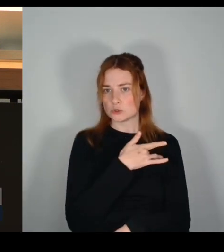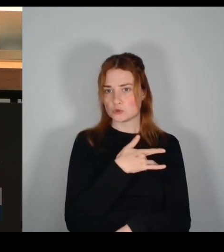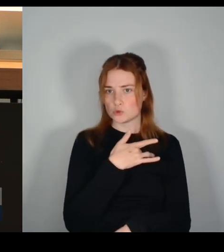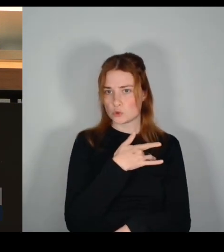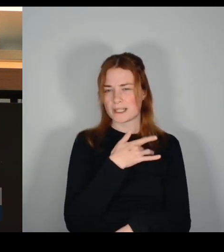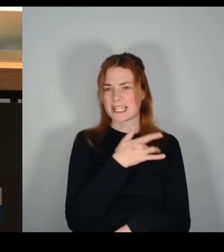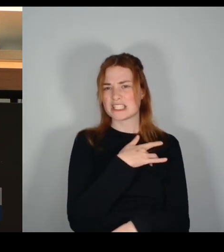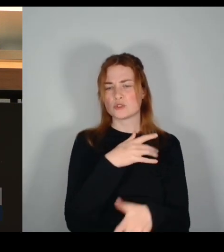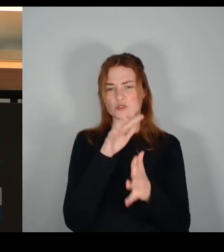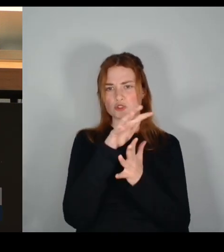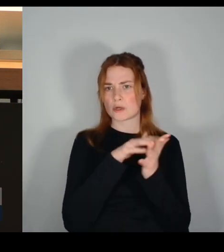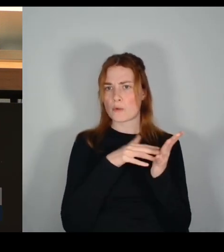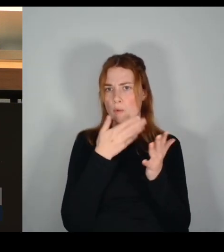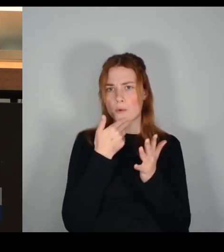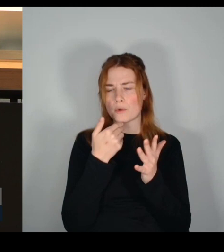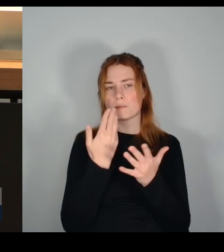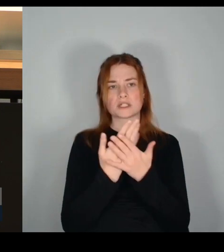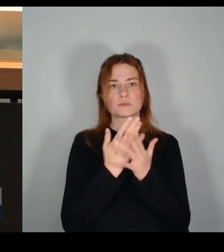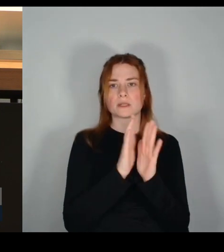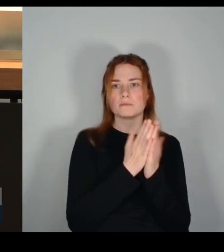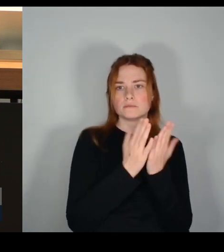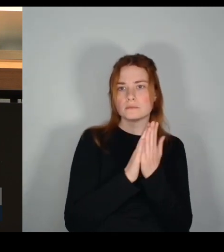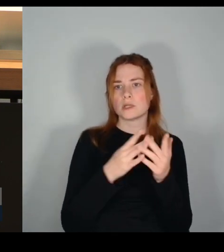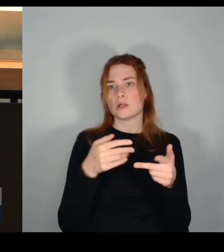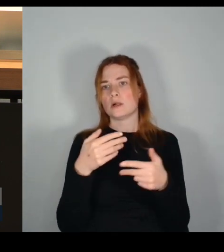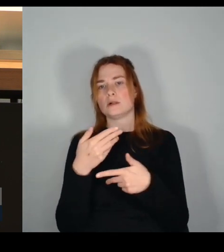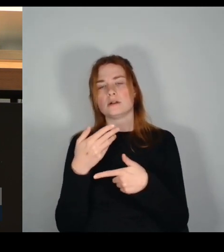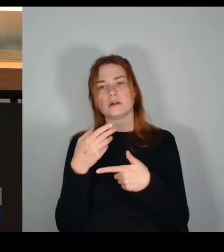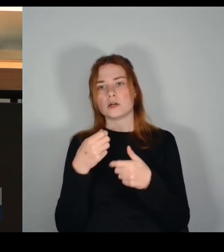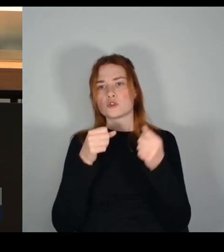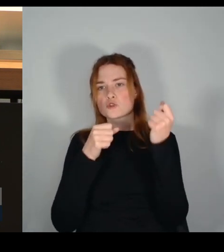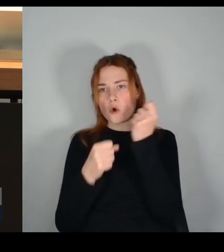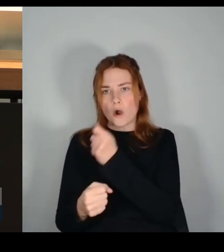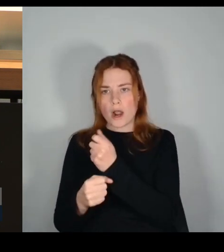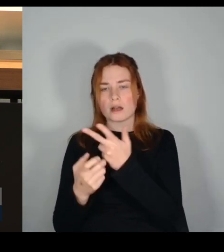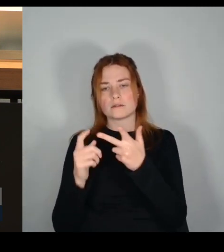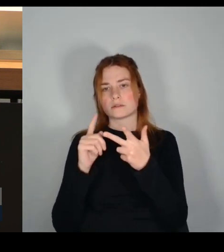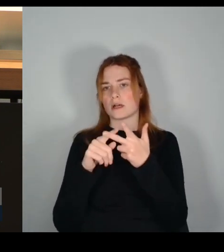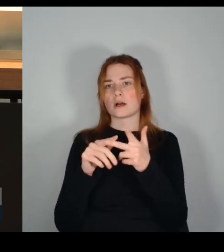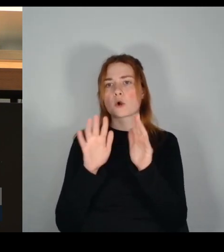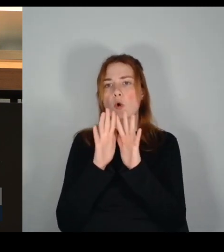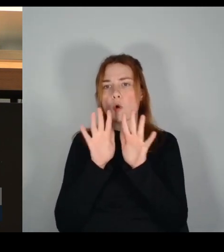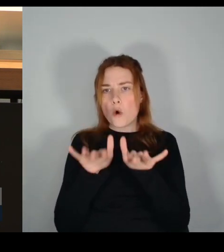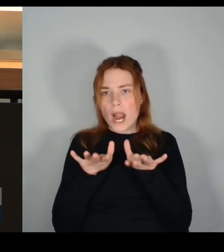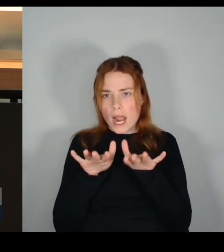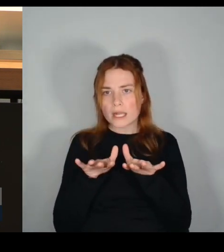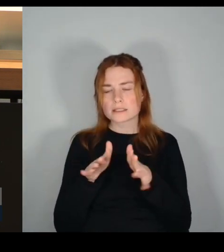religiöser Traditionen und Glaubensvorstellungen beruht seit Jahrhunderten ausschließlich auf mündlicher Übertragung.